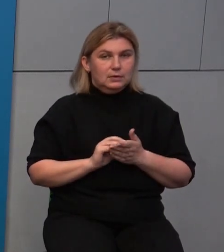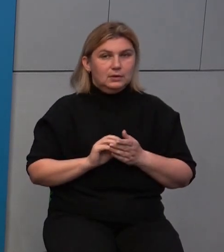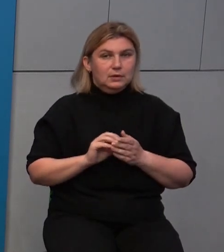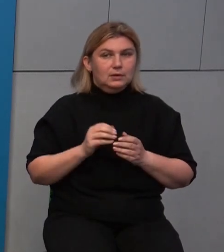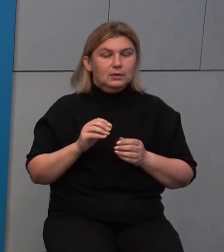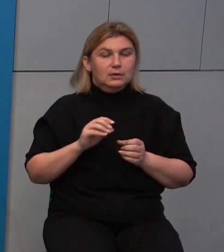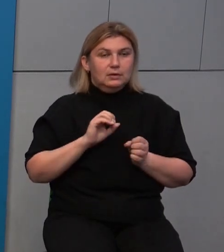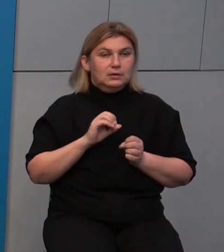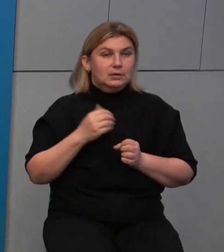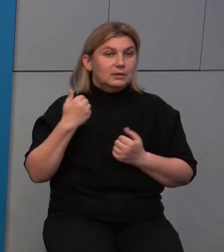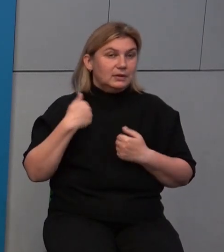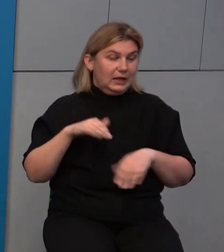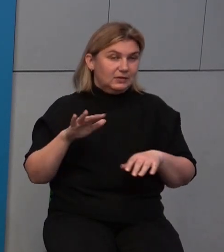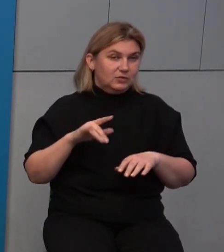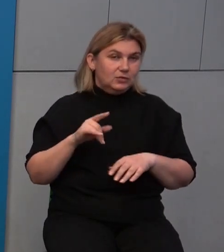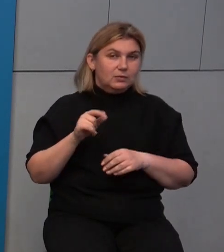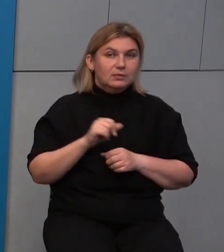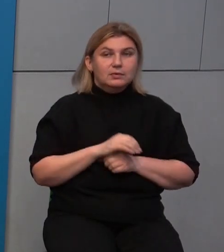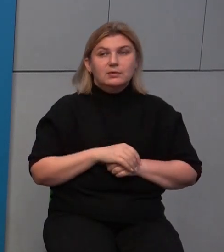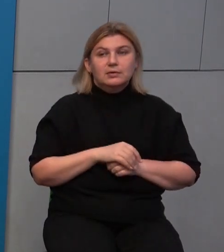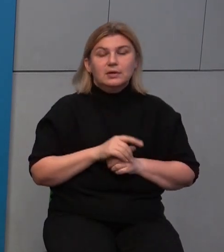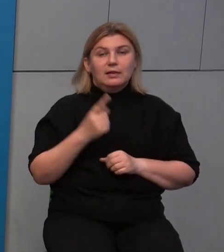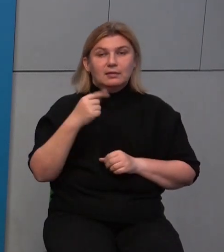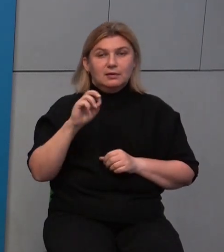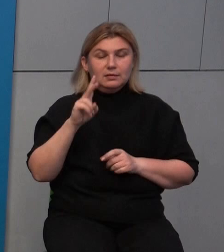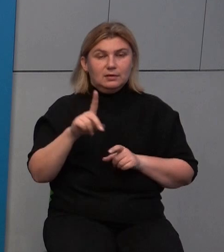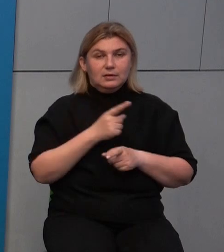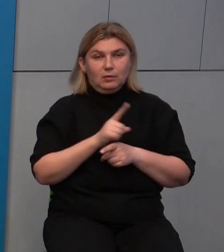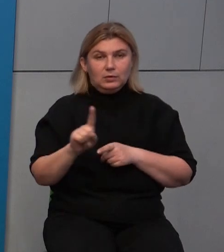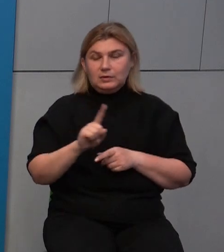Zresztą Dick również i nie udało mu się to, przynajmniej Dickowi się nie udało.